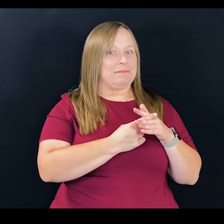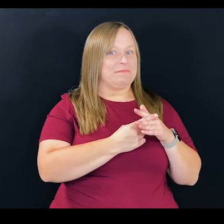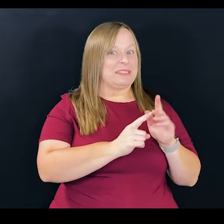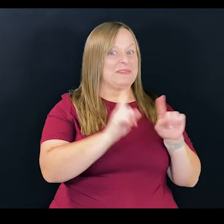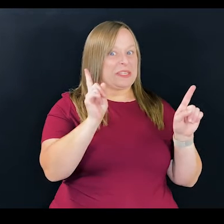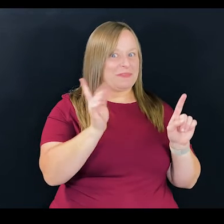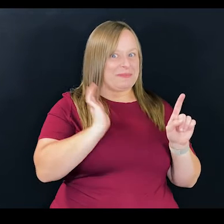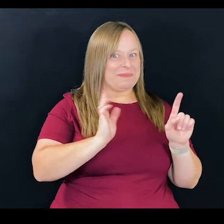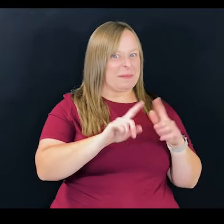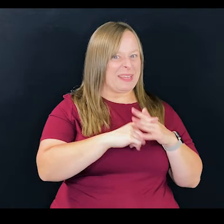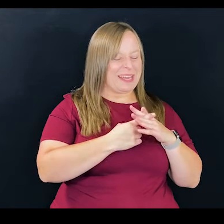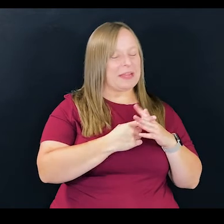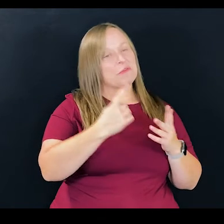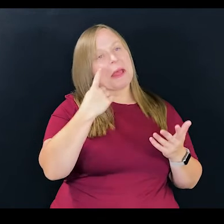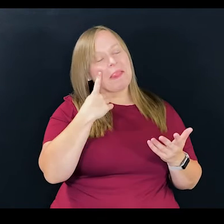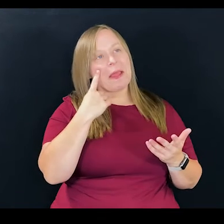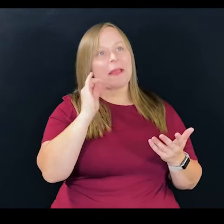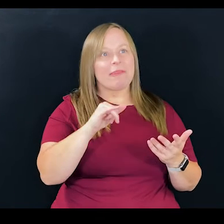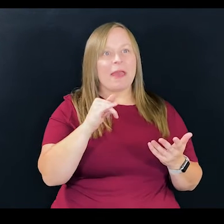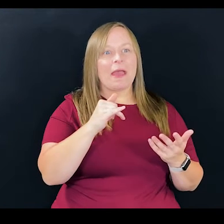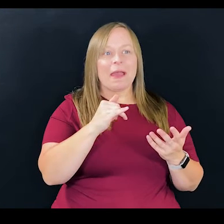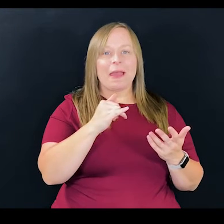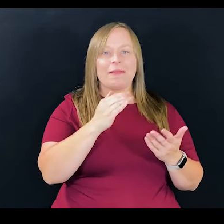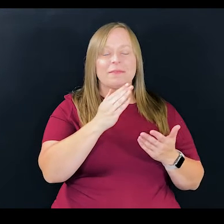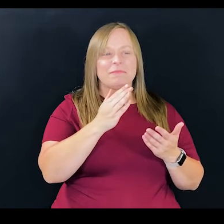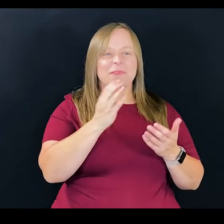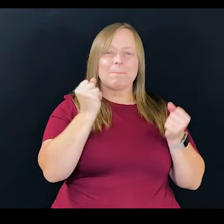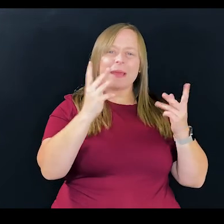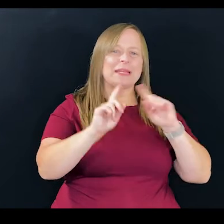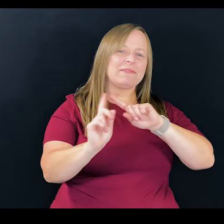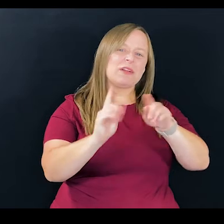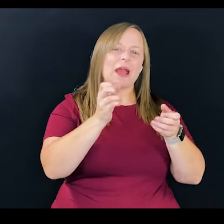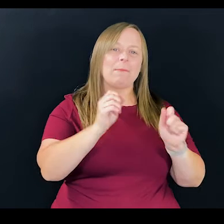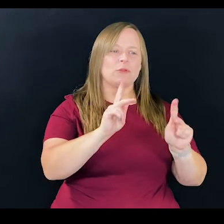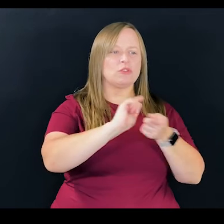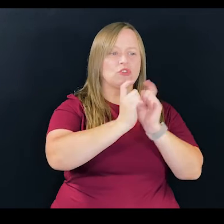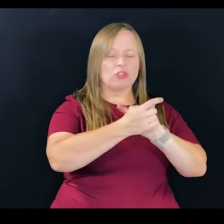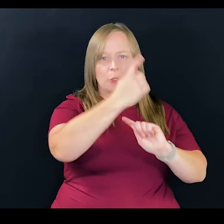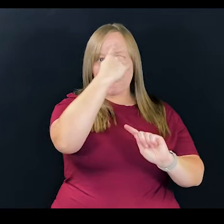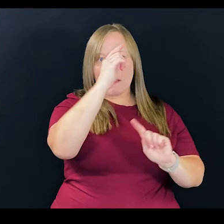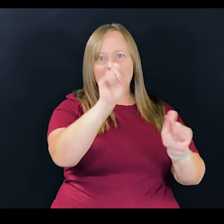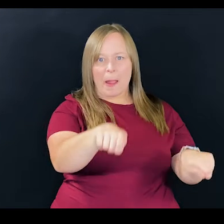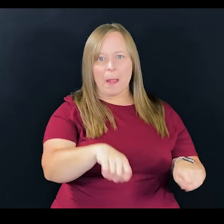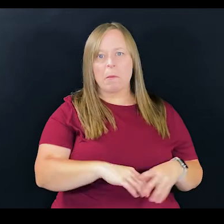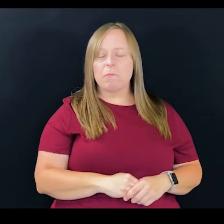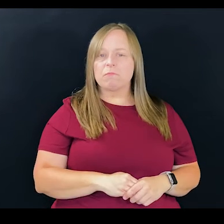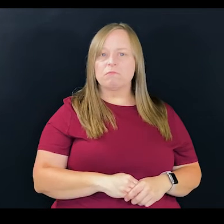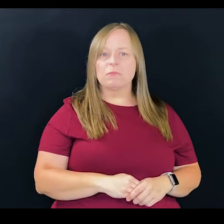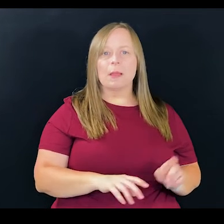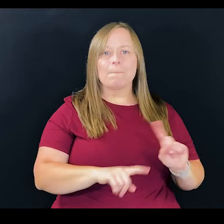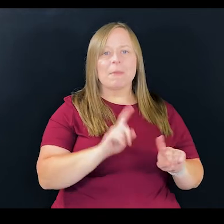Pero no fue así. So yo digo que hay muchas oportunidades para cambiar de opinión,